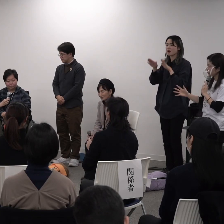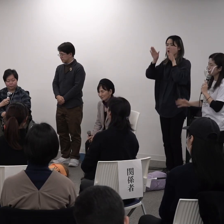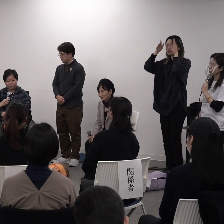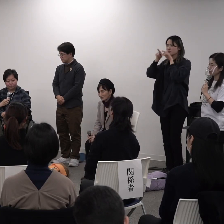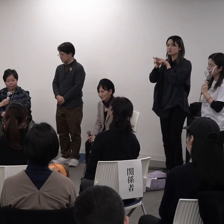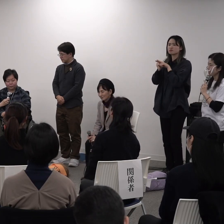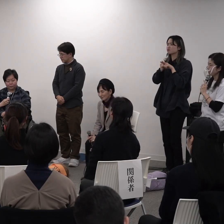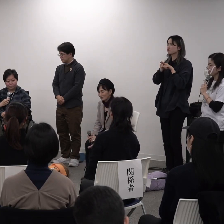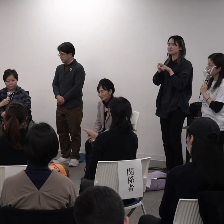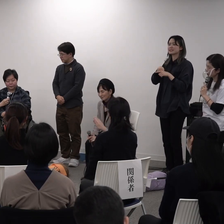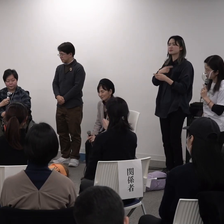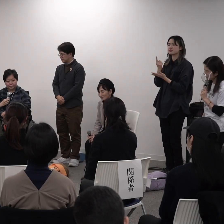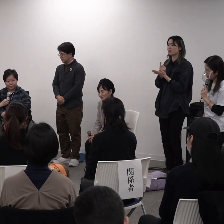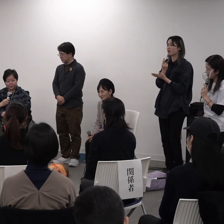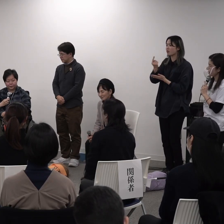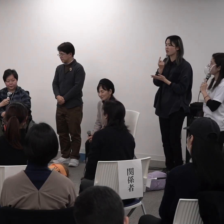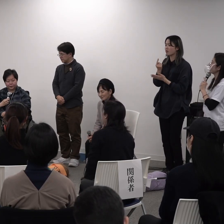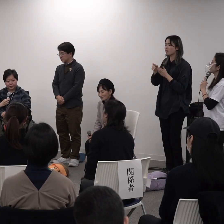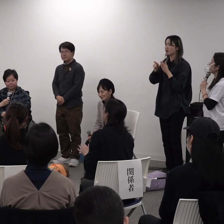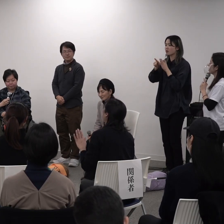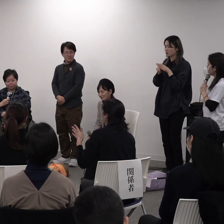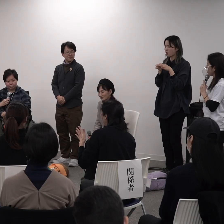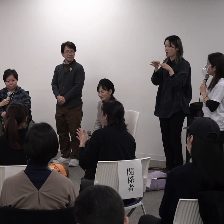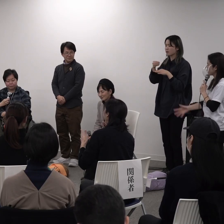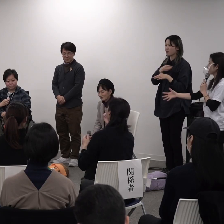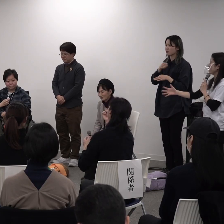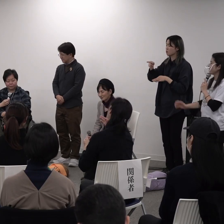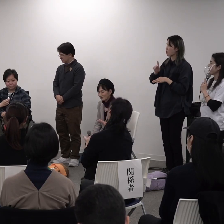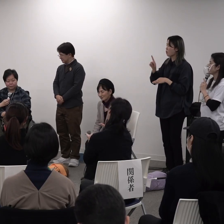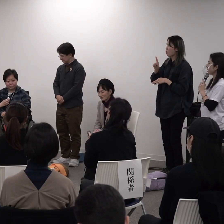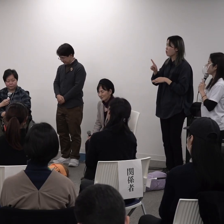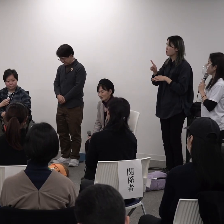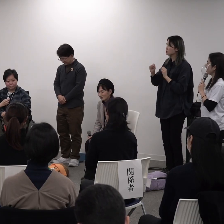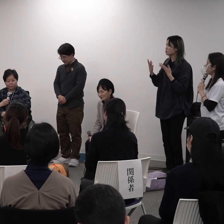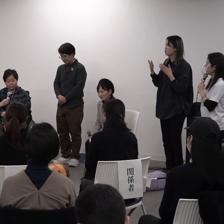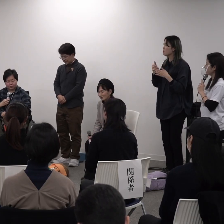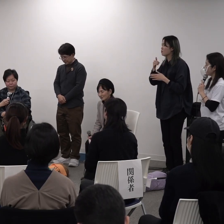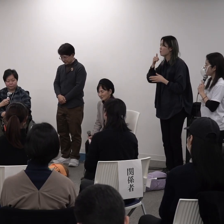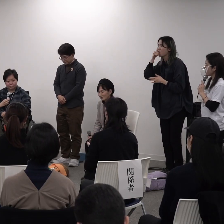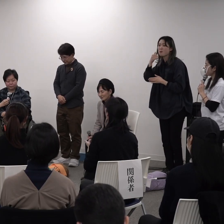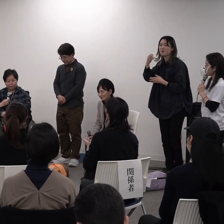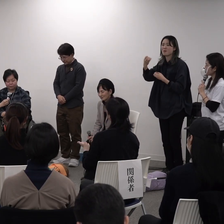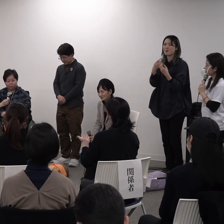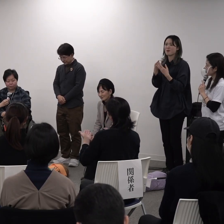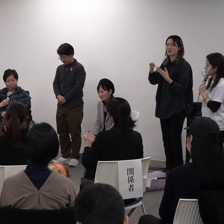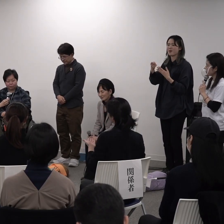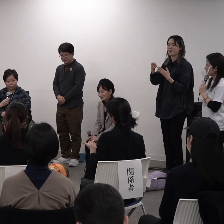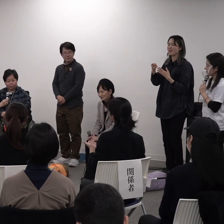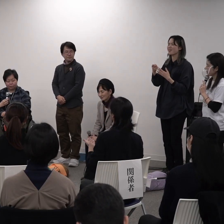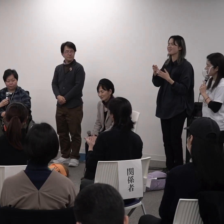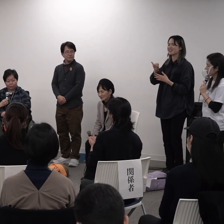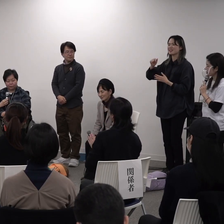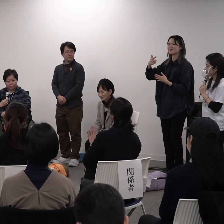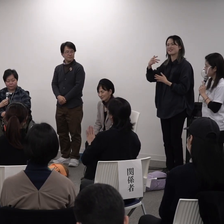そういうときはねどうしました かってなっちゃうんですよね、そのぐらい受け入れられているイムア君と佐藤さんですけれども